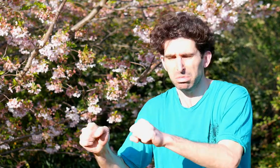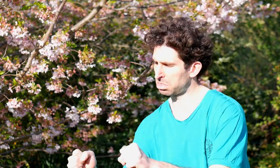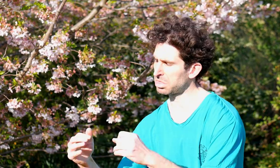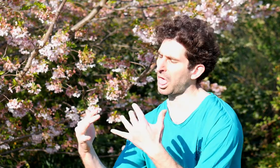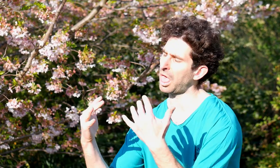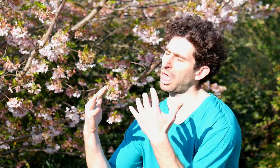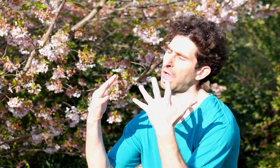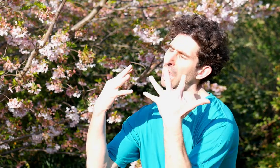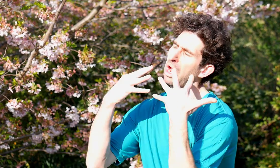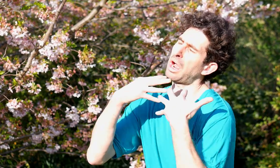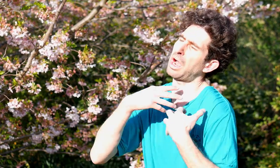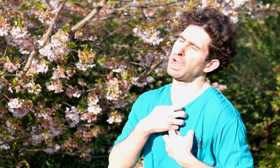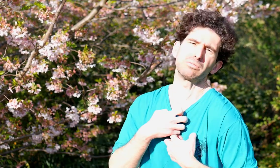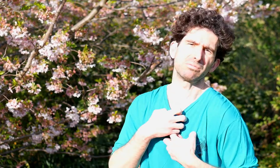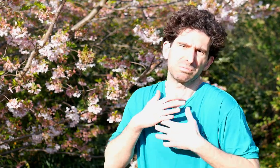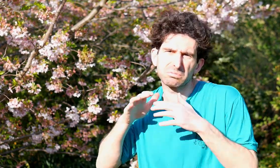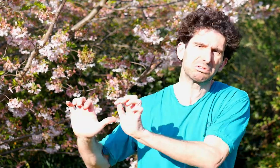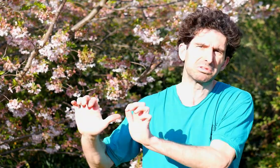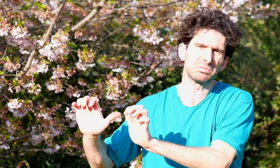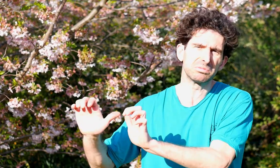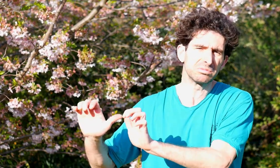mais faisons front à l'angoisse.